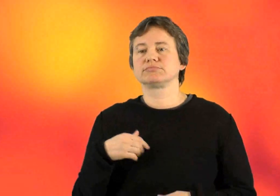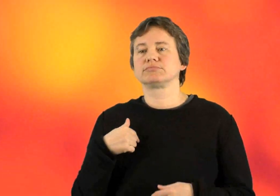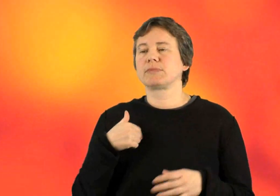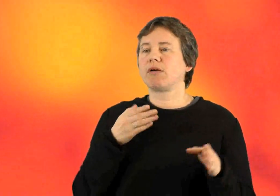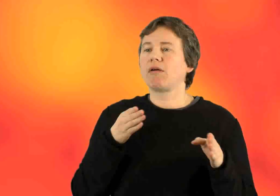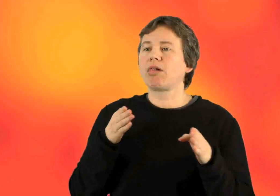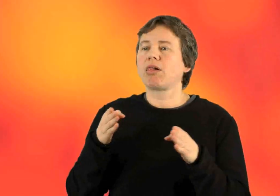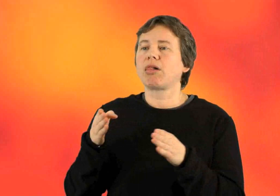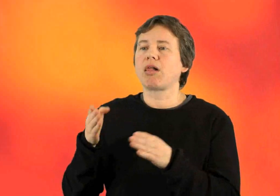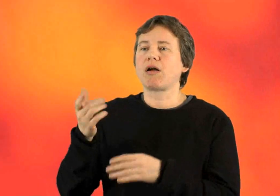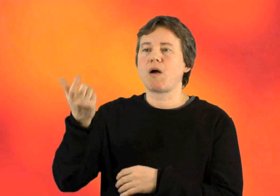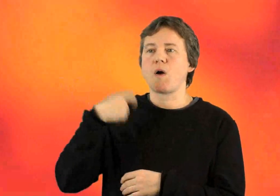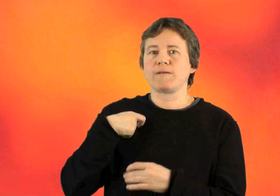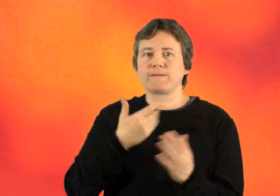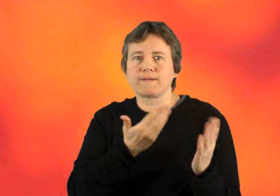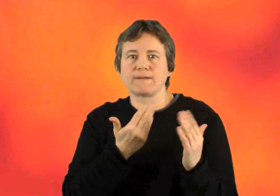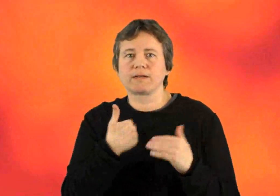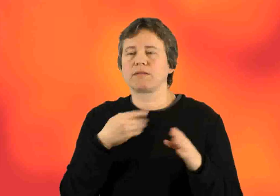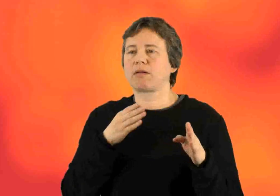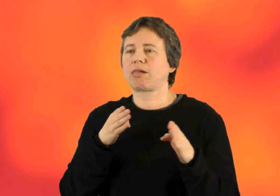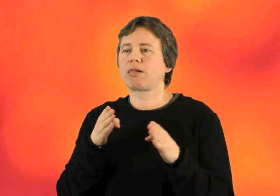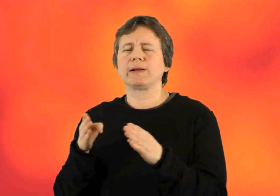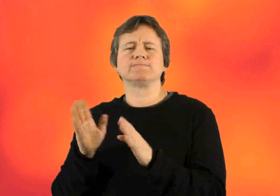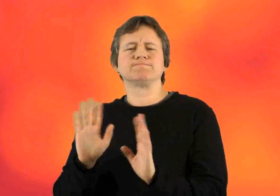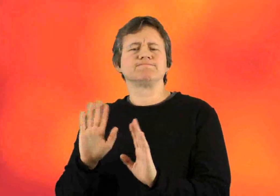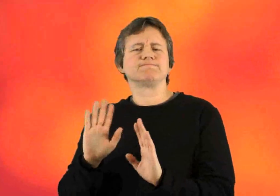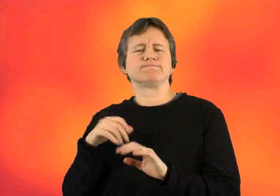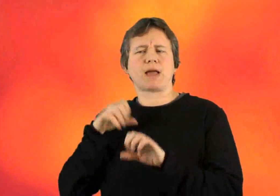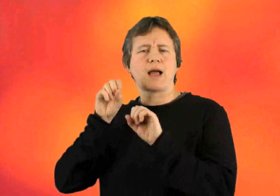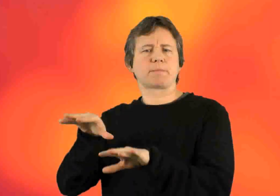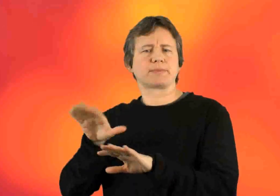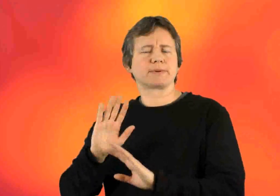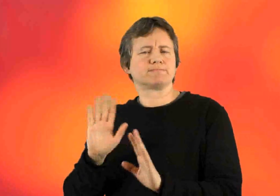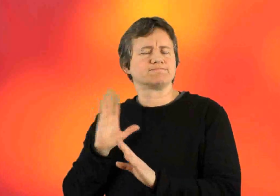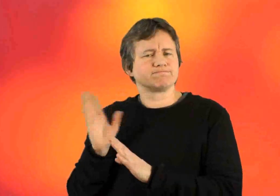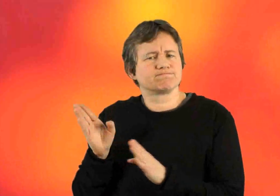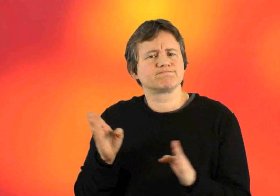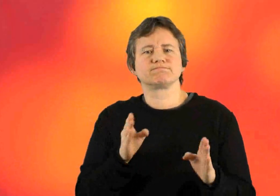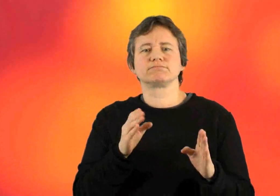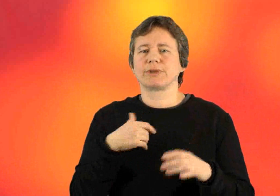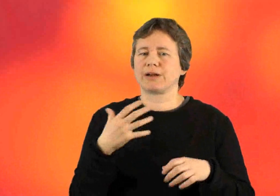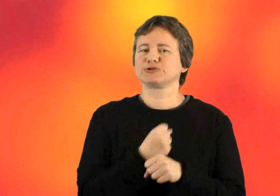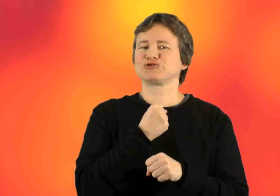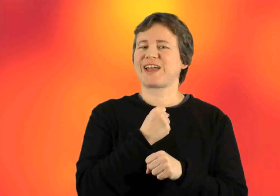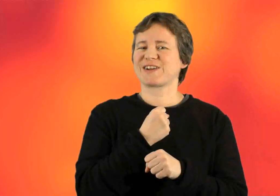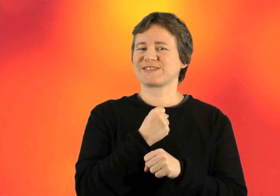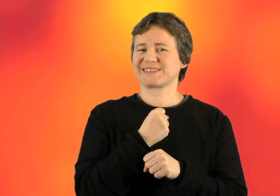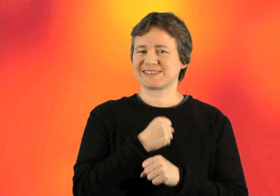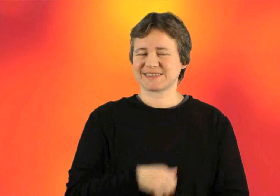Wenn mein Leben schief wird ich auf schiefe Wege gelockt werde Dann kann ich das abwehren und den guten Weg schaffen